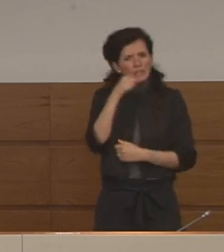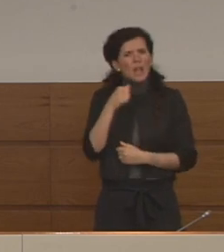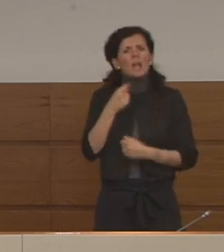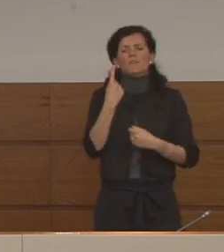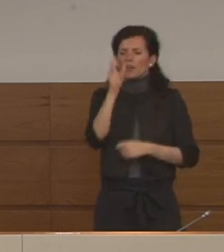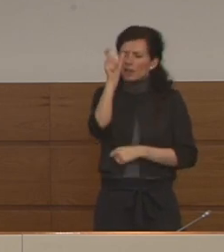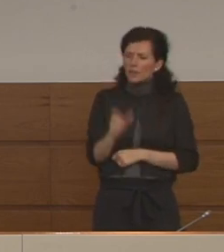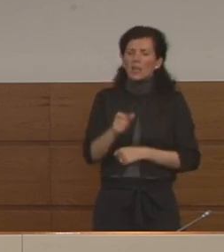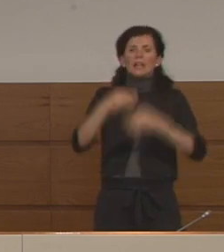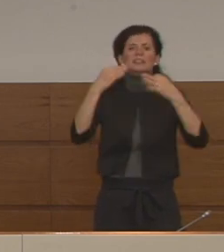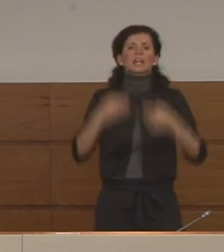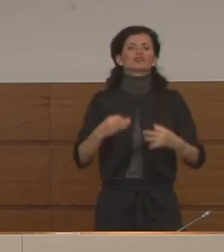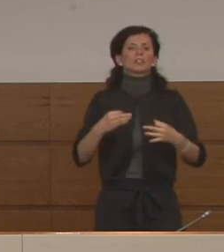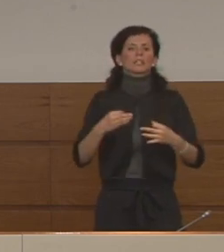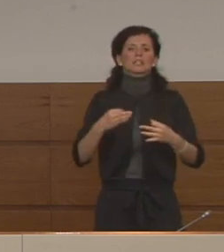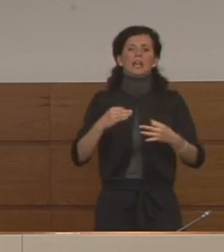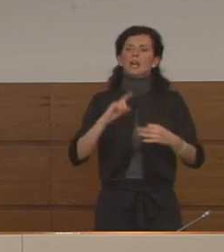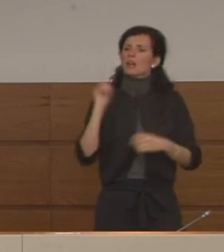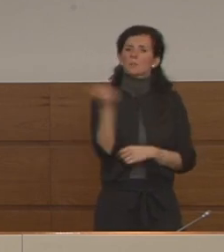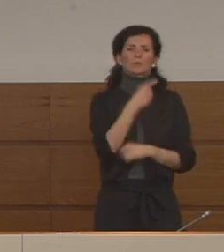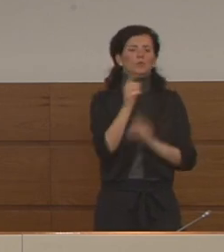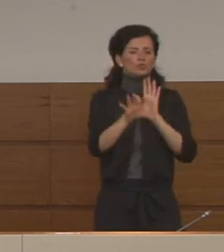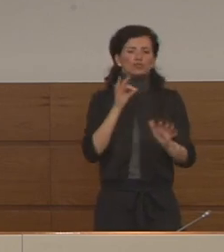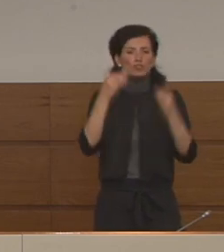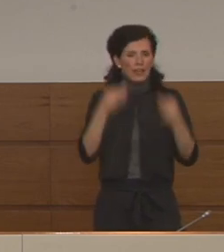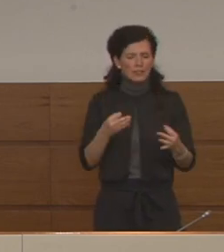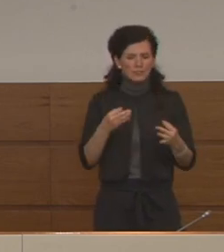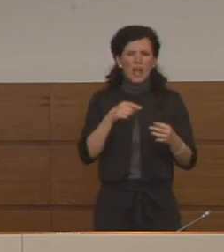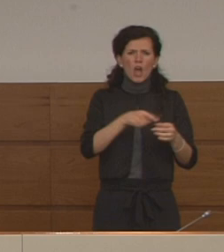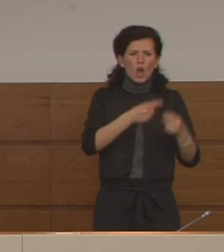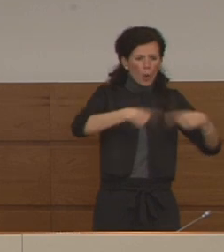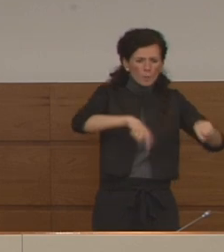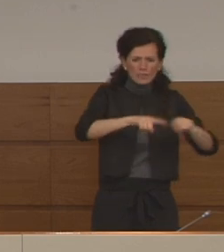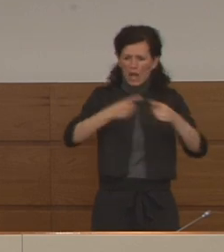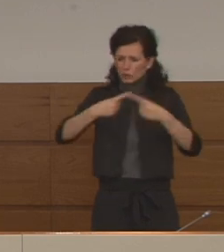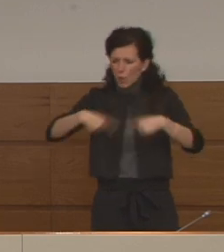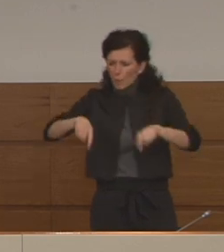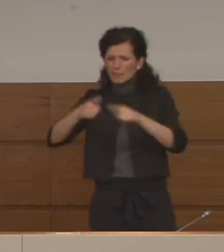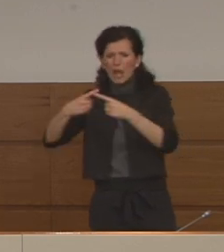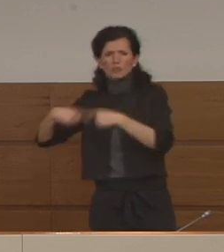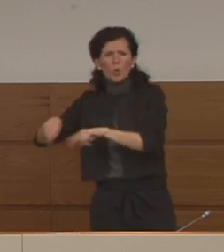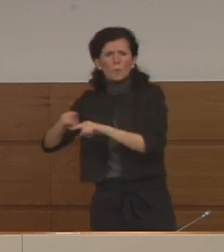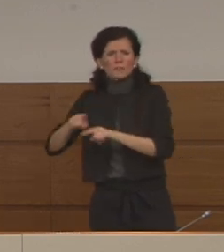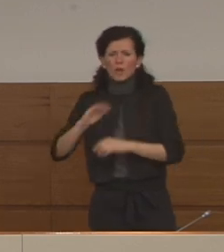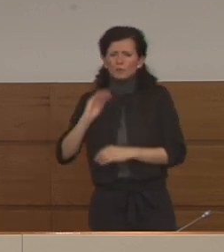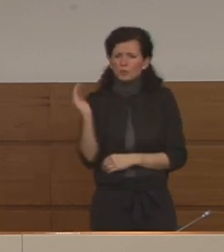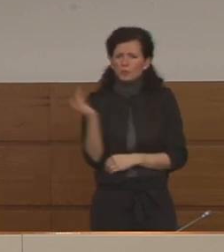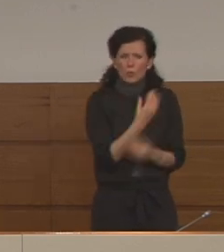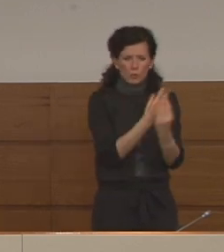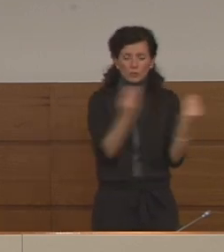La domanda è: tutti questi comitati, alla fine chi decide? Non mi dica il Governo per favore perché...